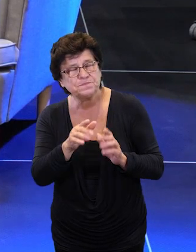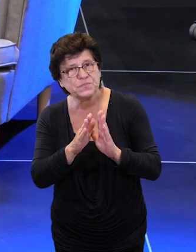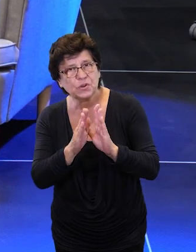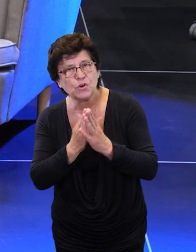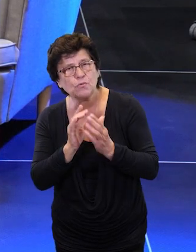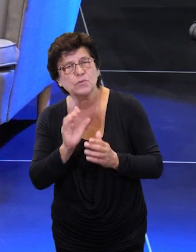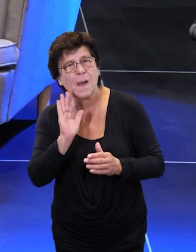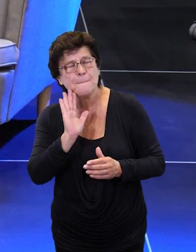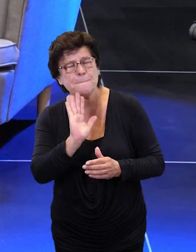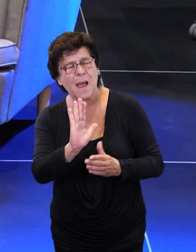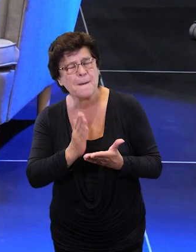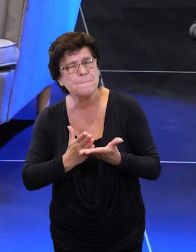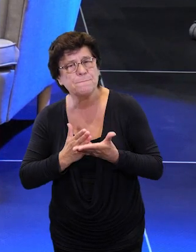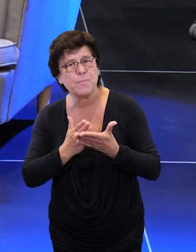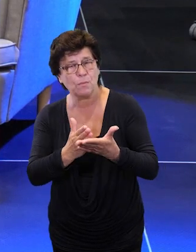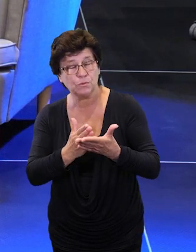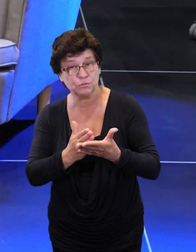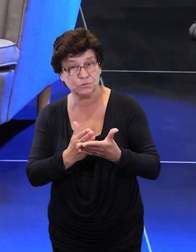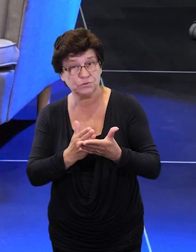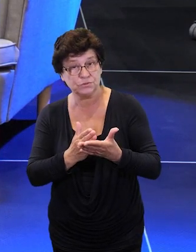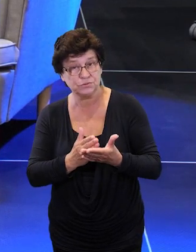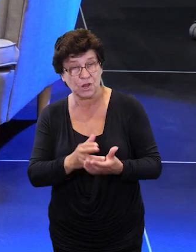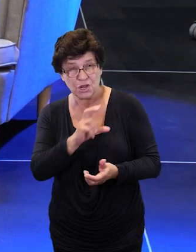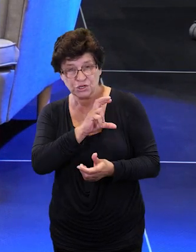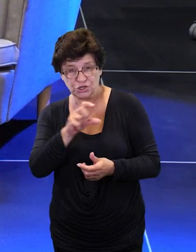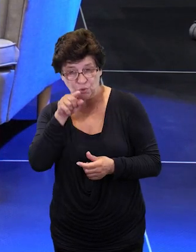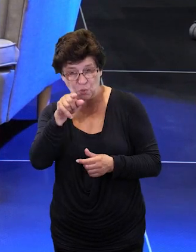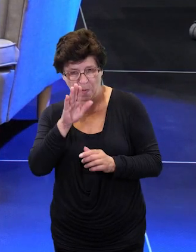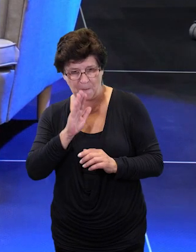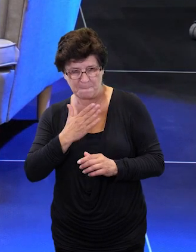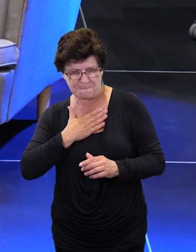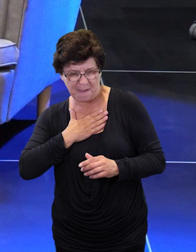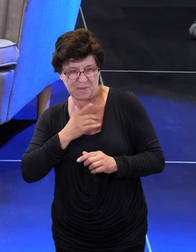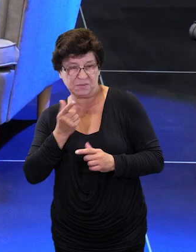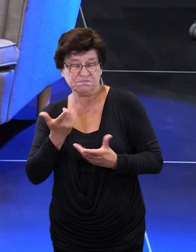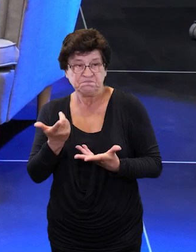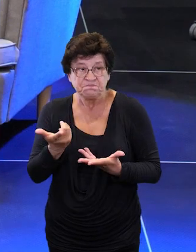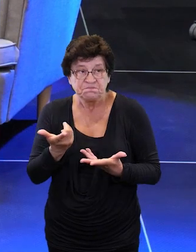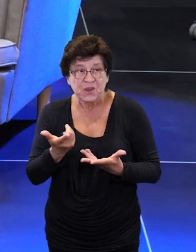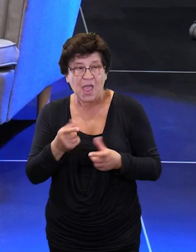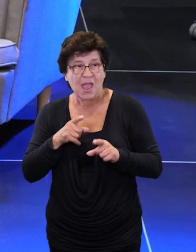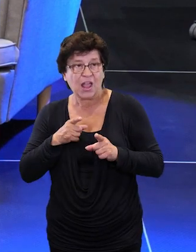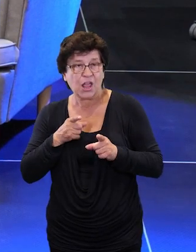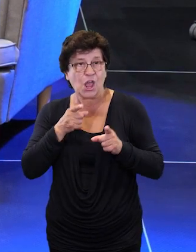Czy tutaj mamy typowe ukierunkowanie na dzieci czy na ich rodziców?